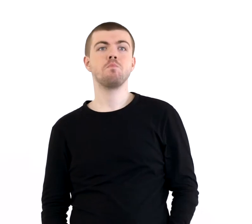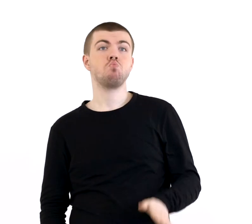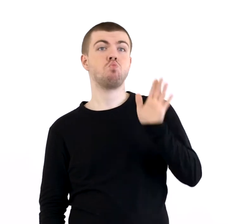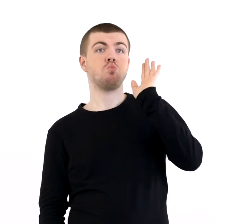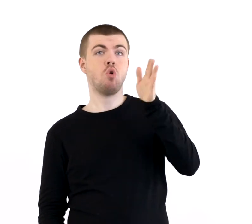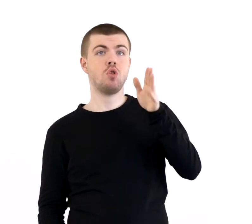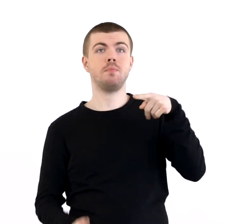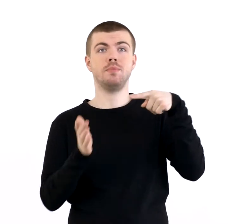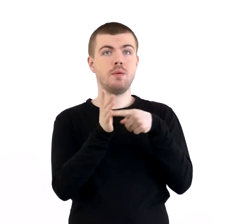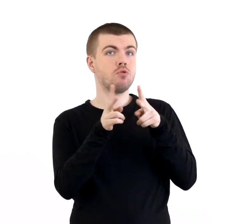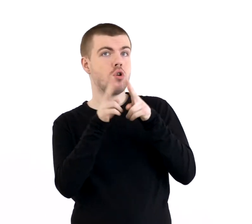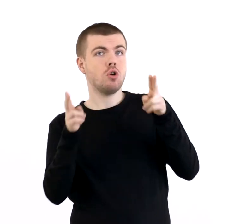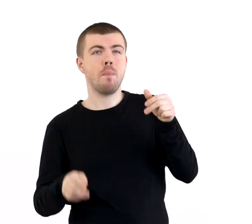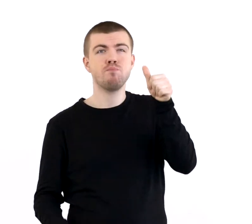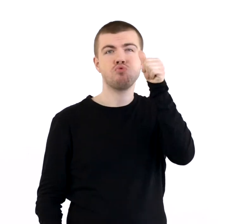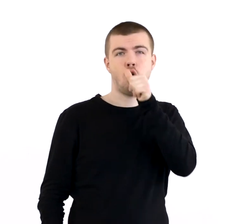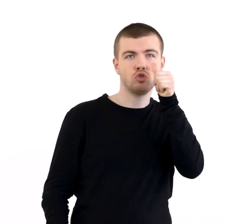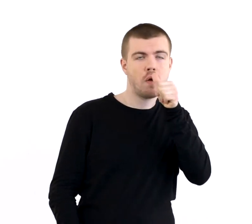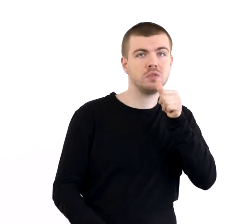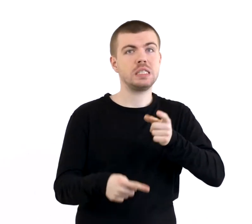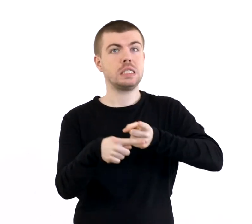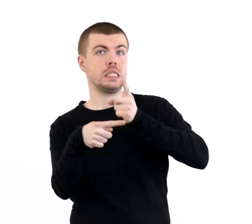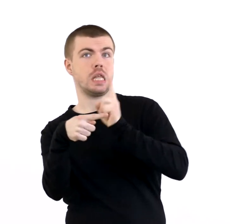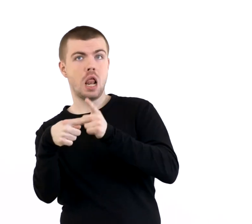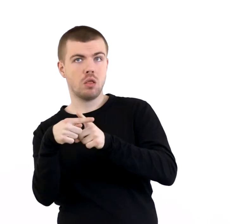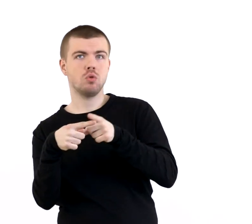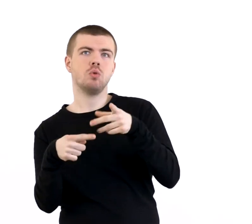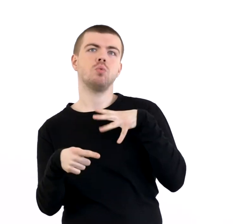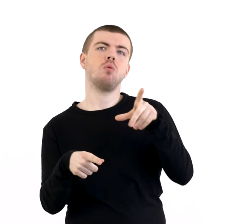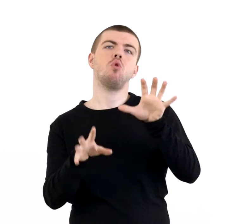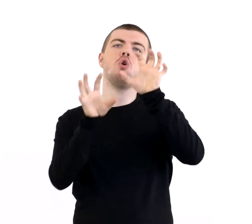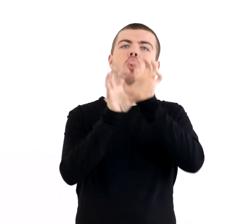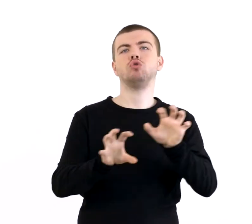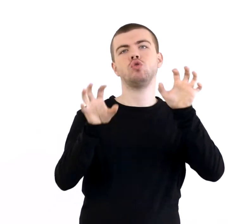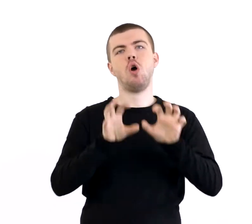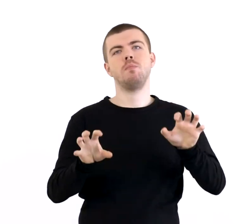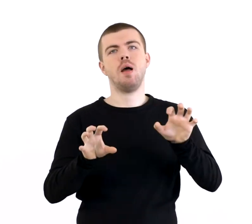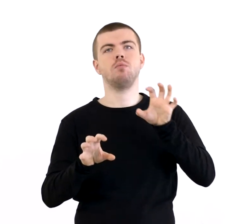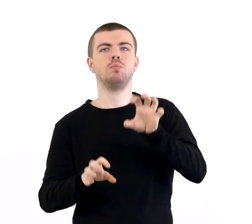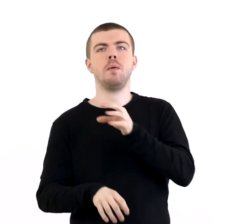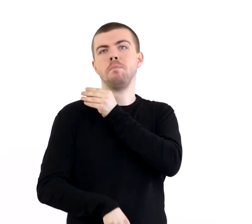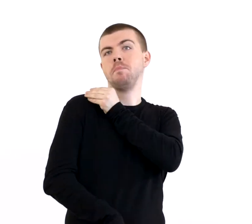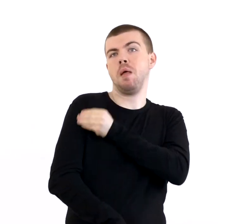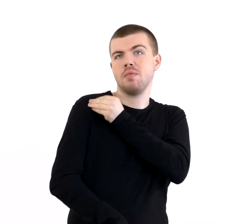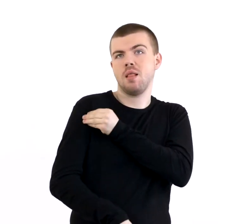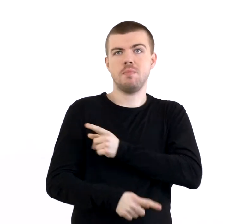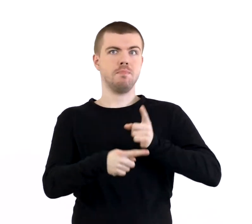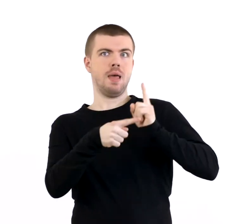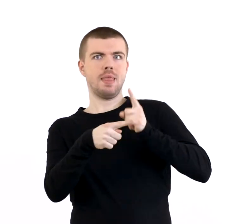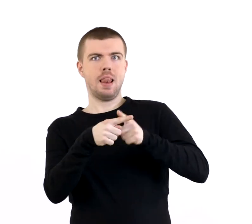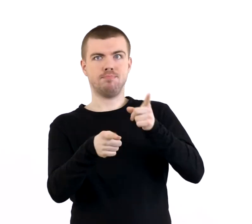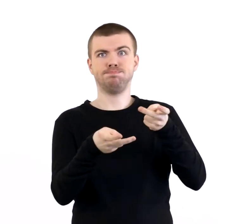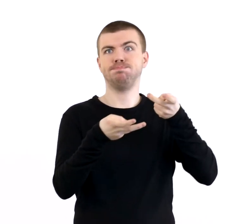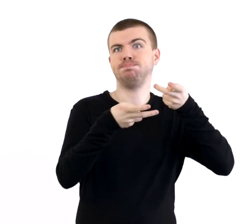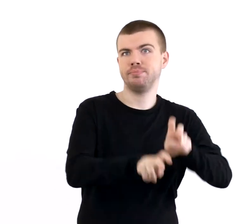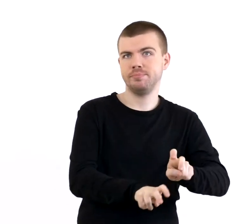potem w epoce brązu i żelaza pojawiają się ozdoby z metalu.